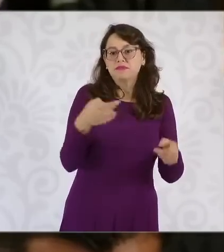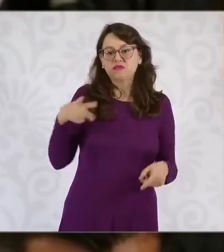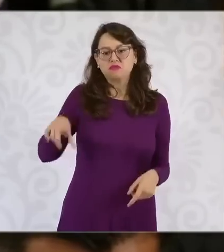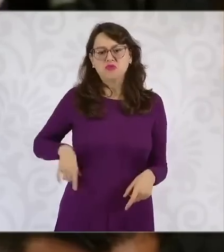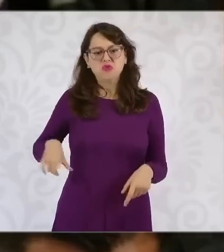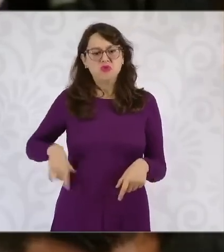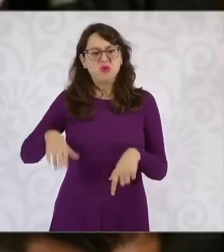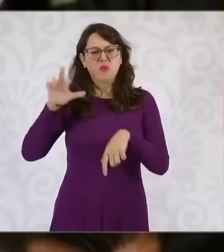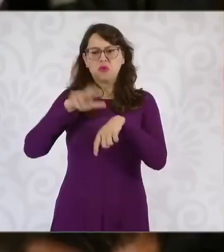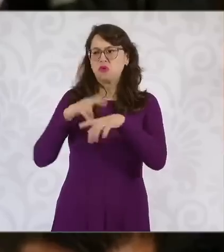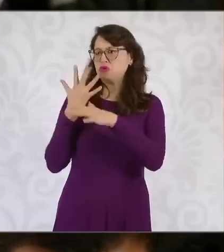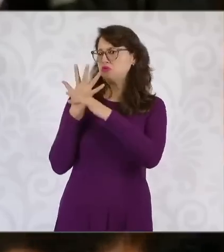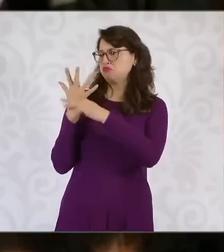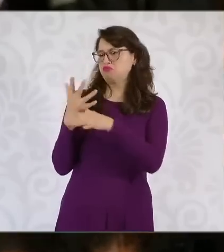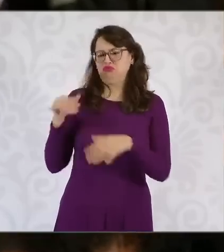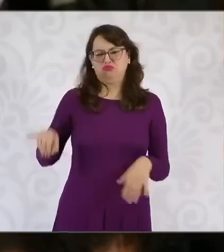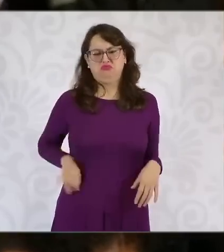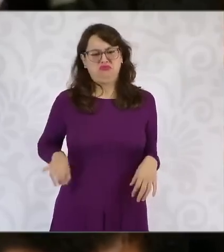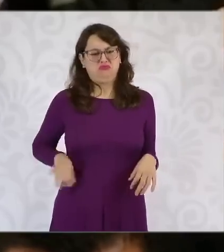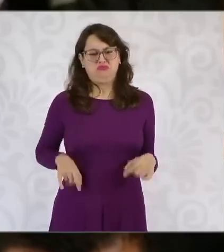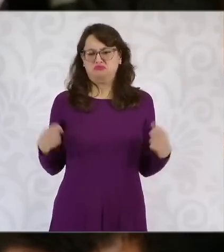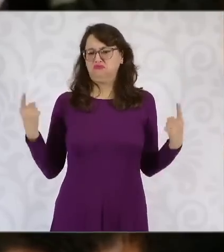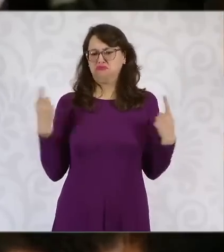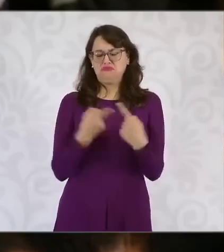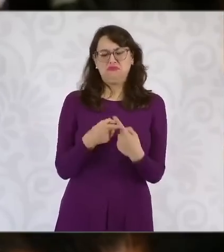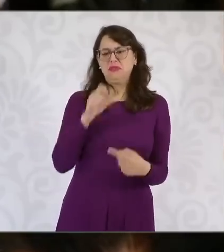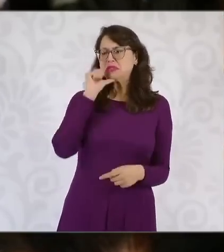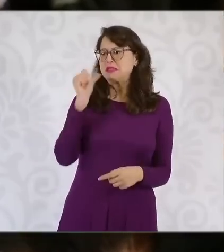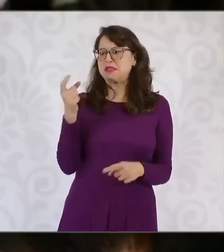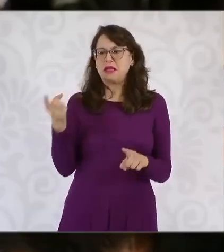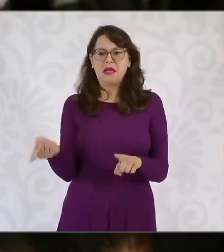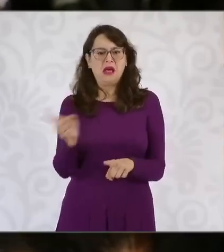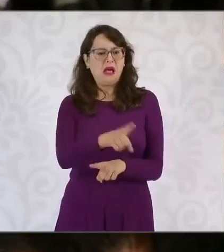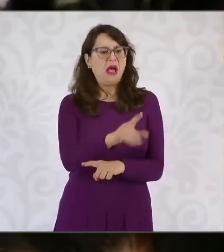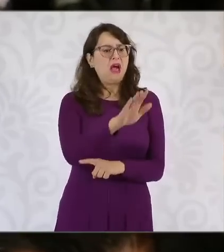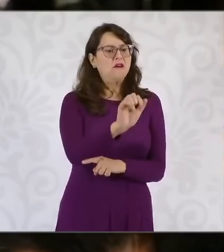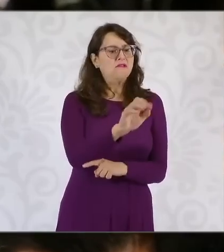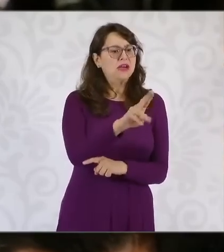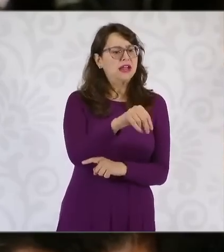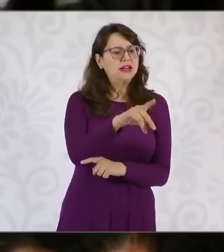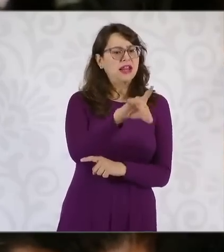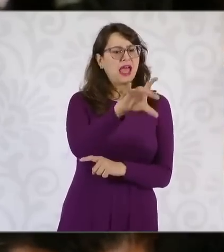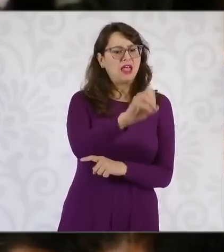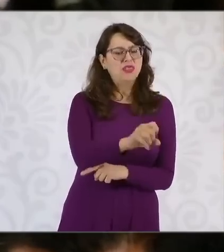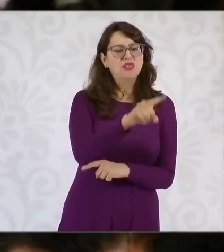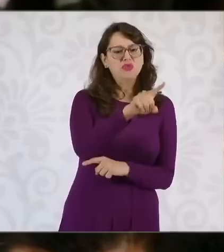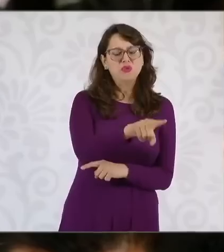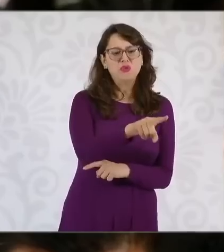no hay ningún conflicto de interés en que Fernando rojo de la Bea se se ha empleado